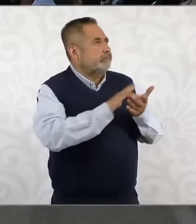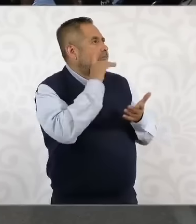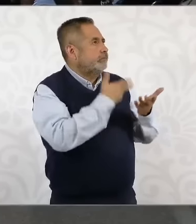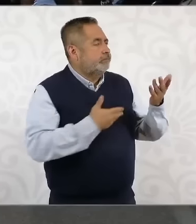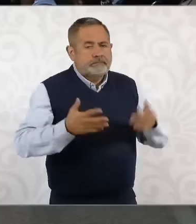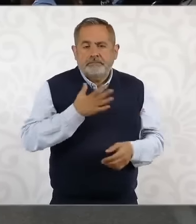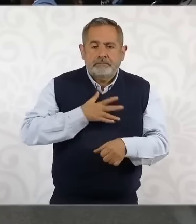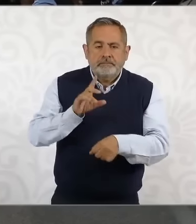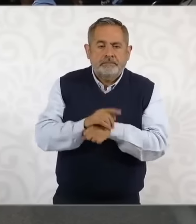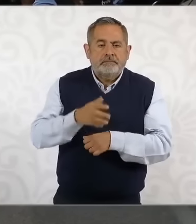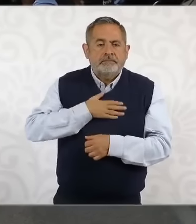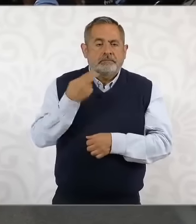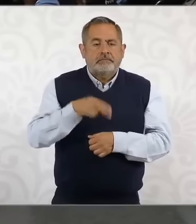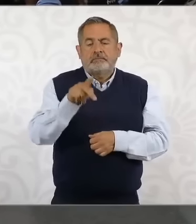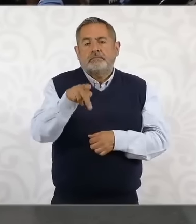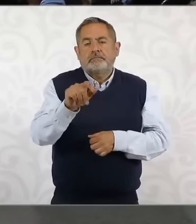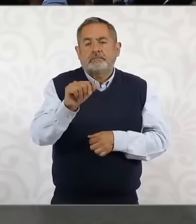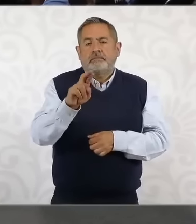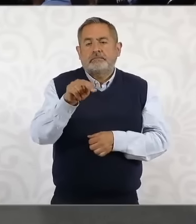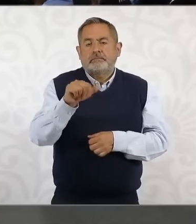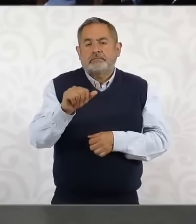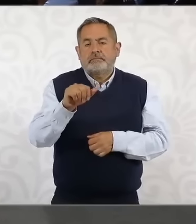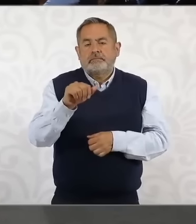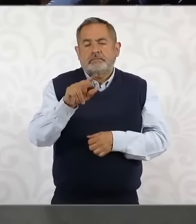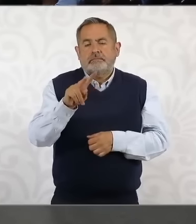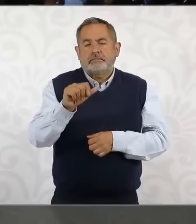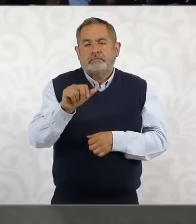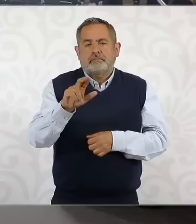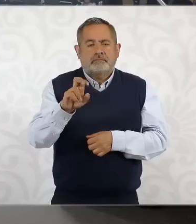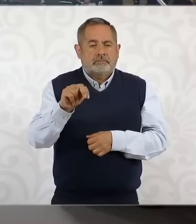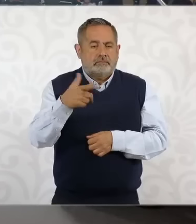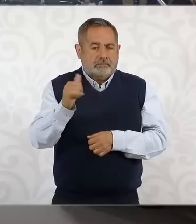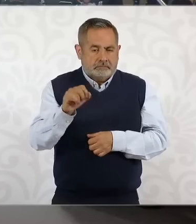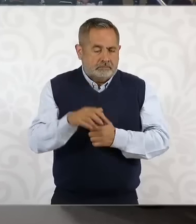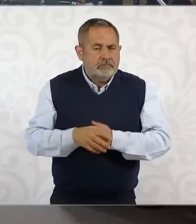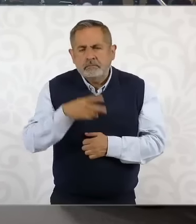días. Karina Vargas de Reporte Índigo. Sobre el tema que se presentó de solicitarse la revocación